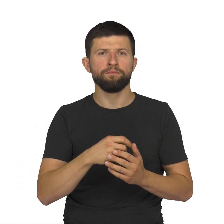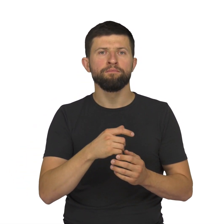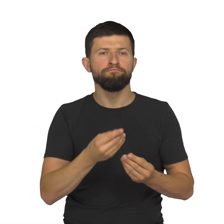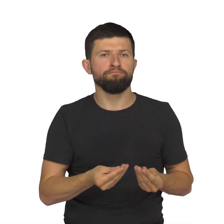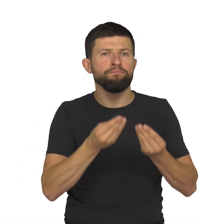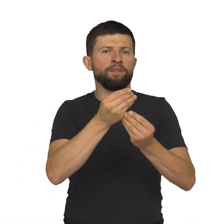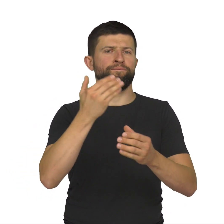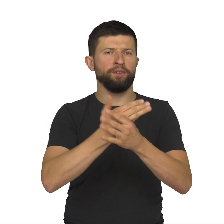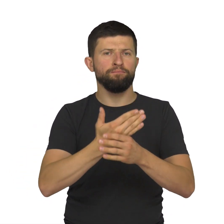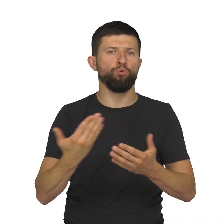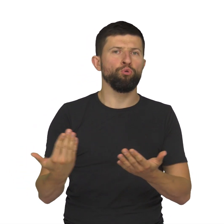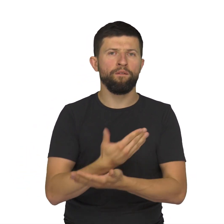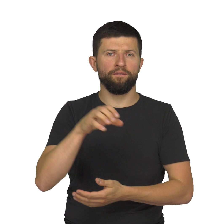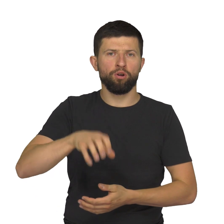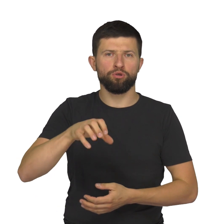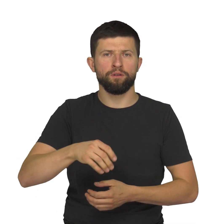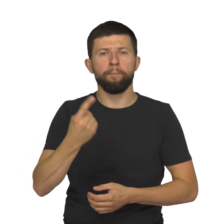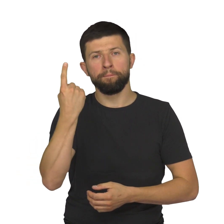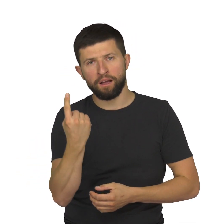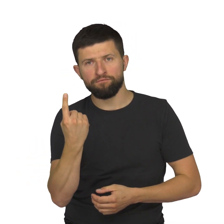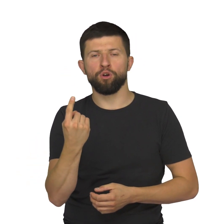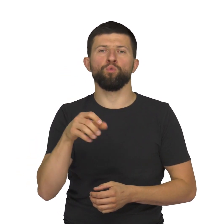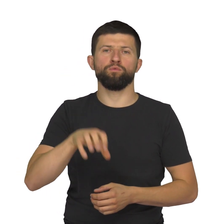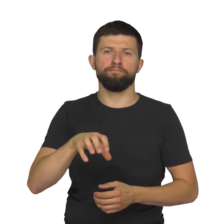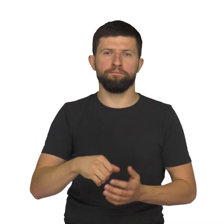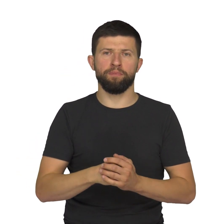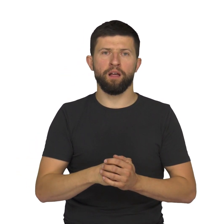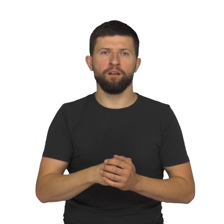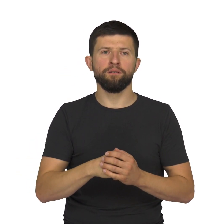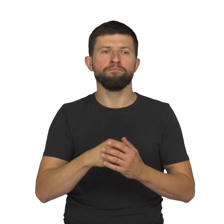przedstawiła pracodawcy orzeczenie o zaliczeniu jej do umiarkowanego stopnia niepełnosprawności